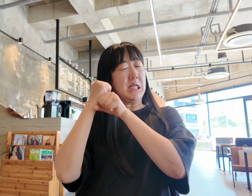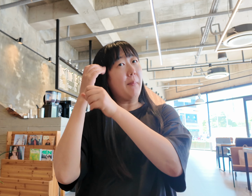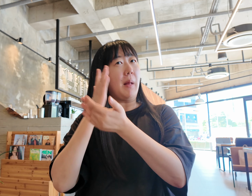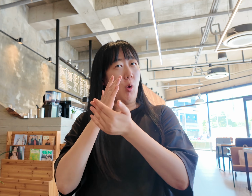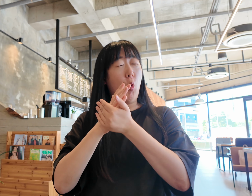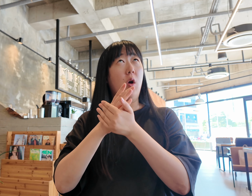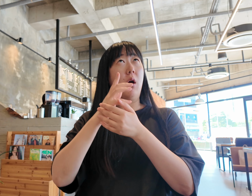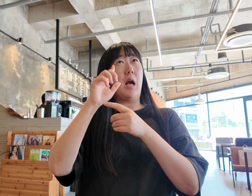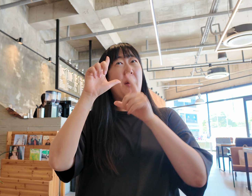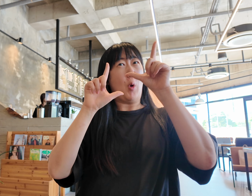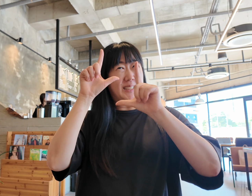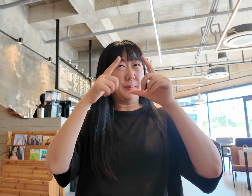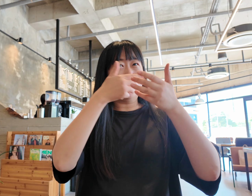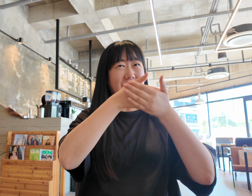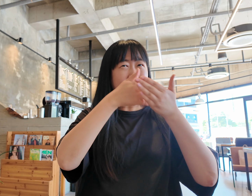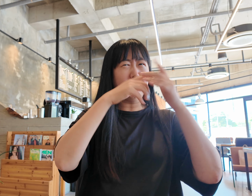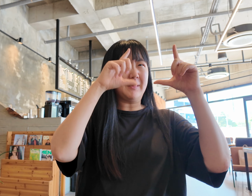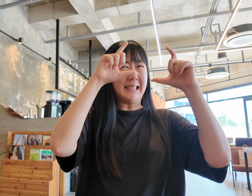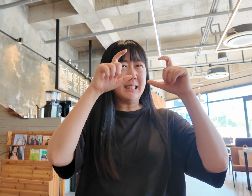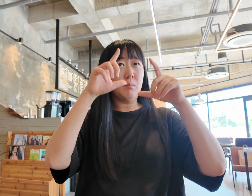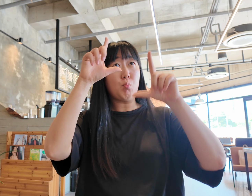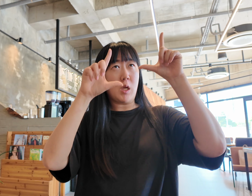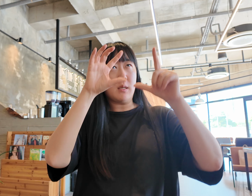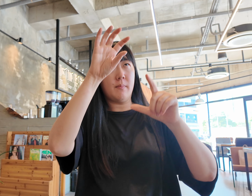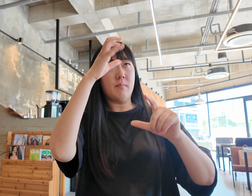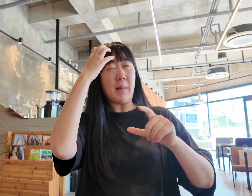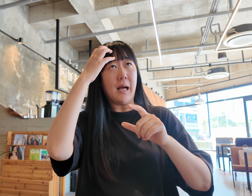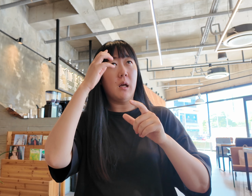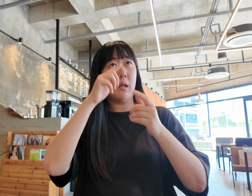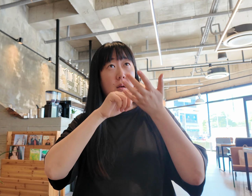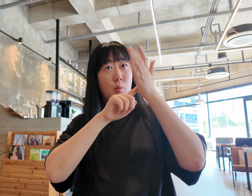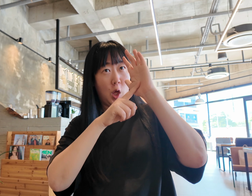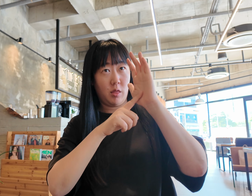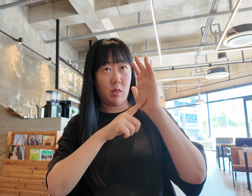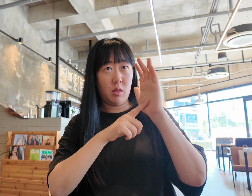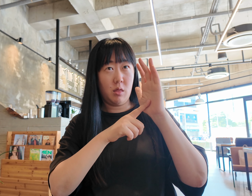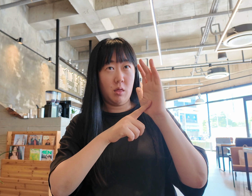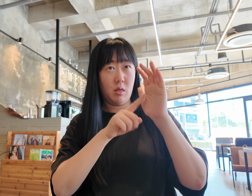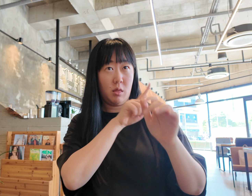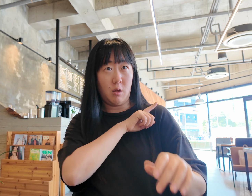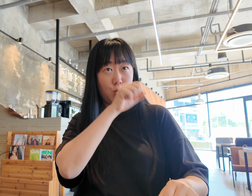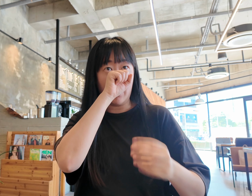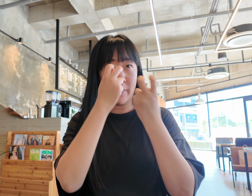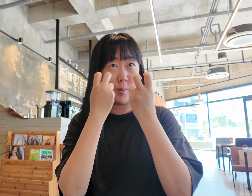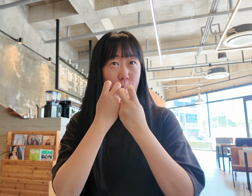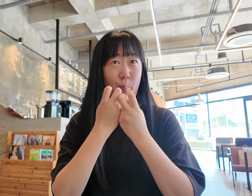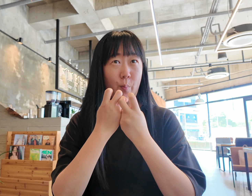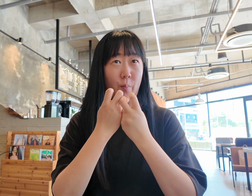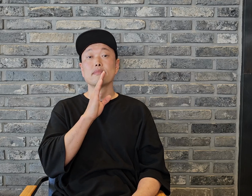그것에 이끌리지 말고 그림이나 사진에서의 실제 태양의 모습으로 표현하는 것이 가장 좋은 방법인가요?